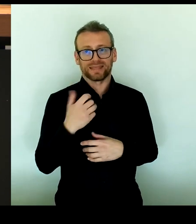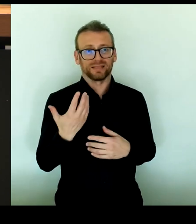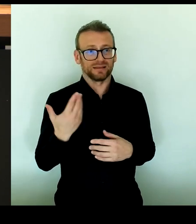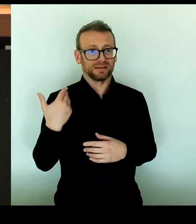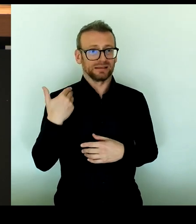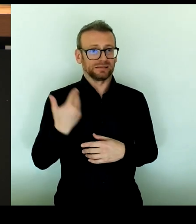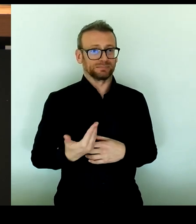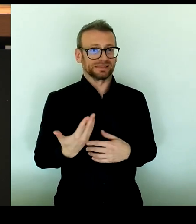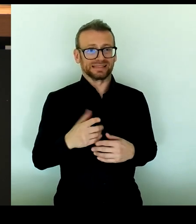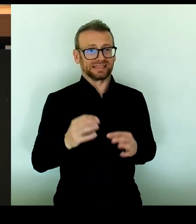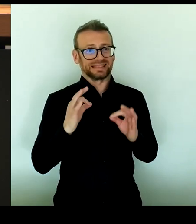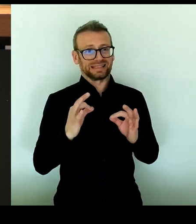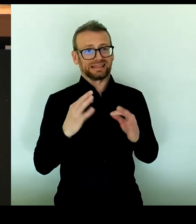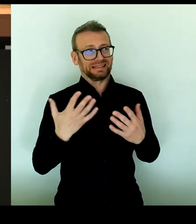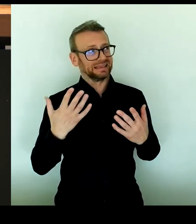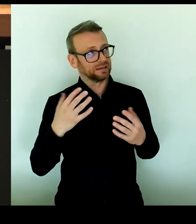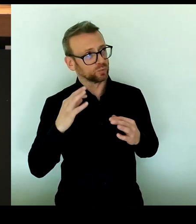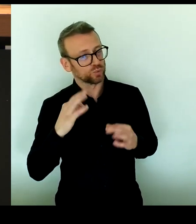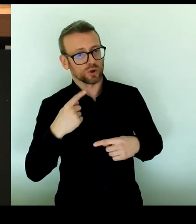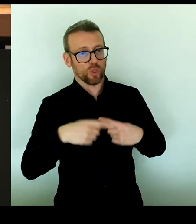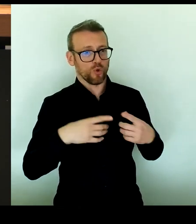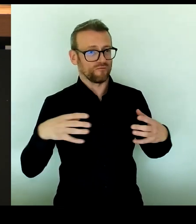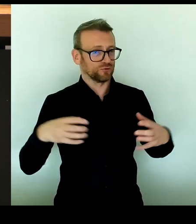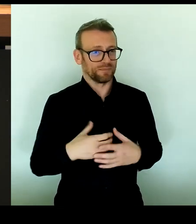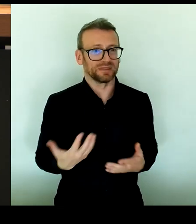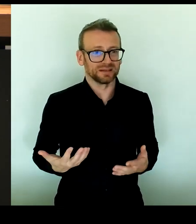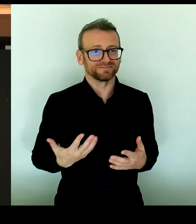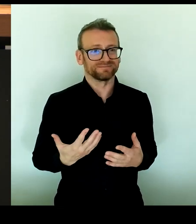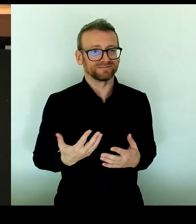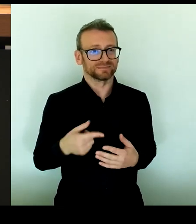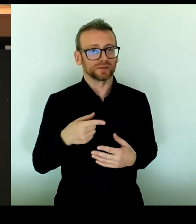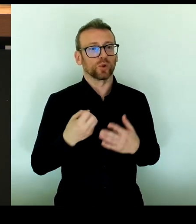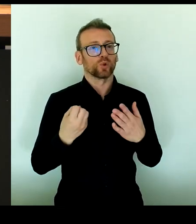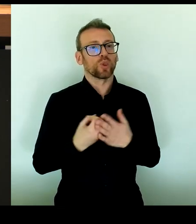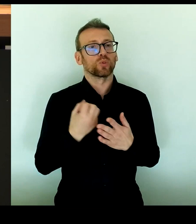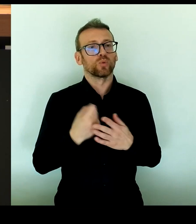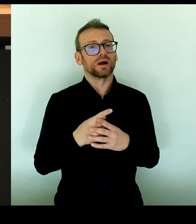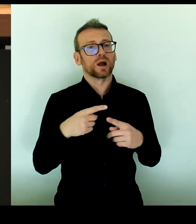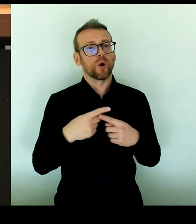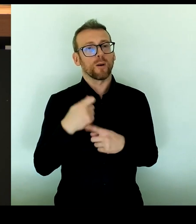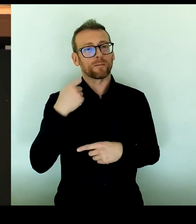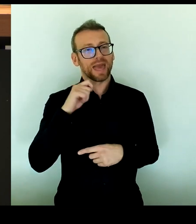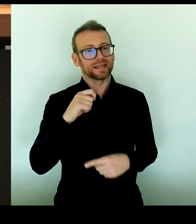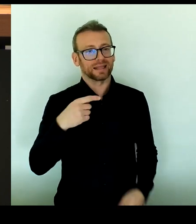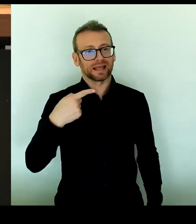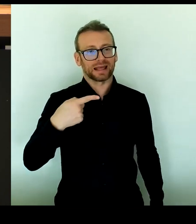deren Bedürfnisse anpassen. Die wichtigste Aufgabe neben der Dienstleistung für die